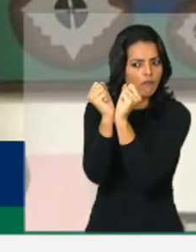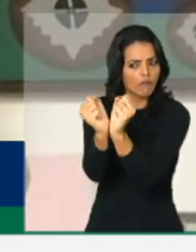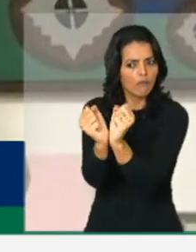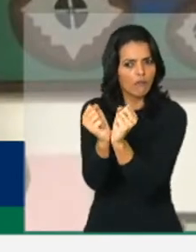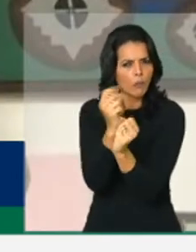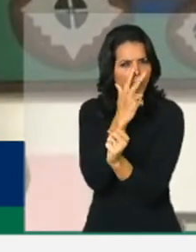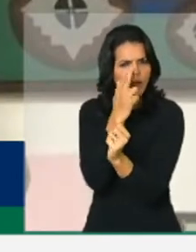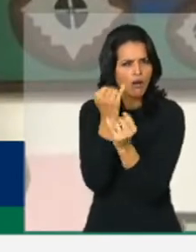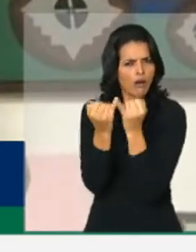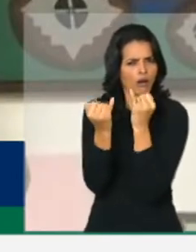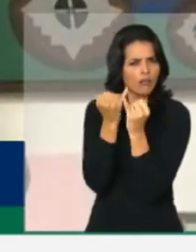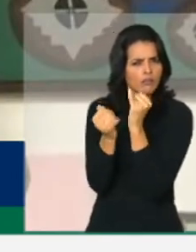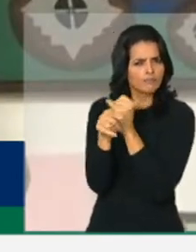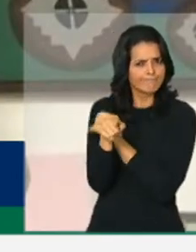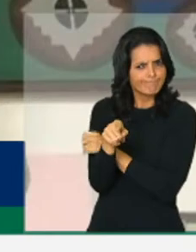ESSENCIALMENTE.... TRABALHADORES QUE ALÉM DE